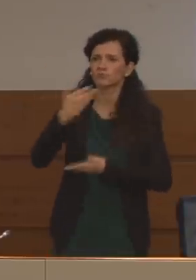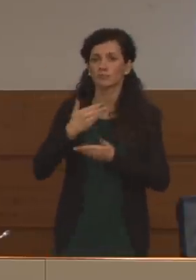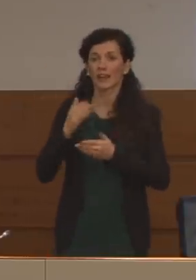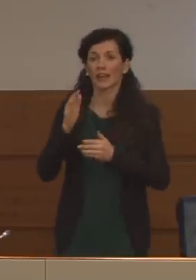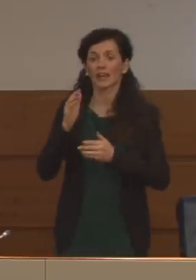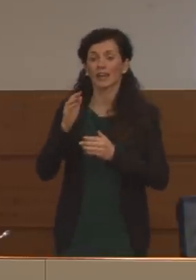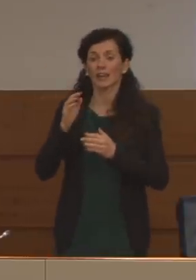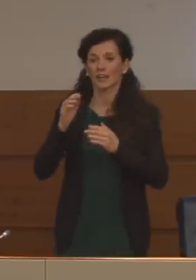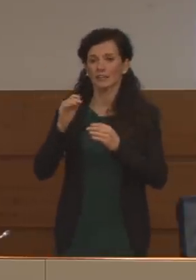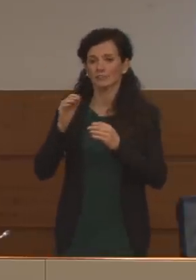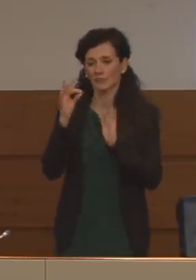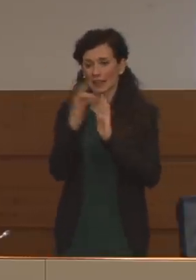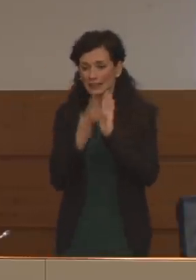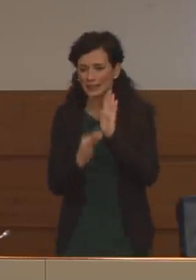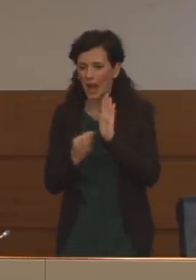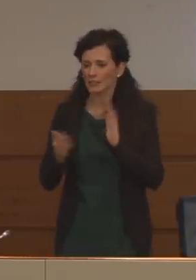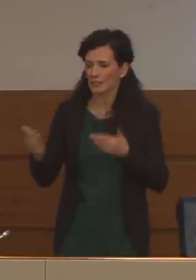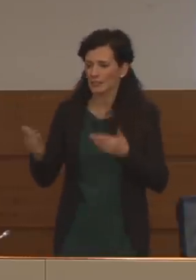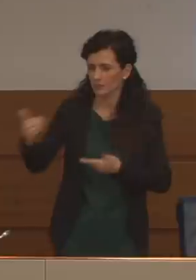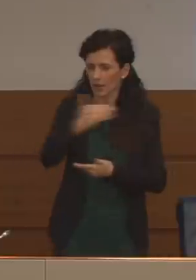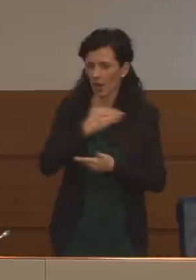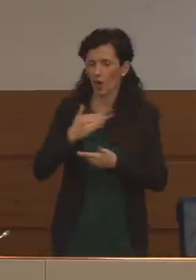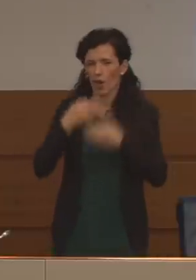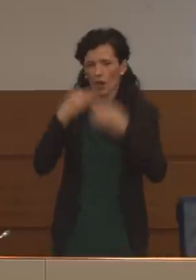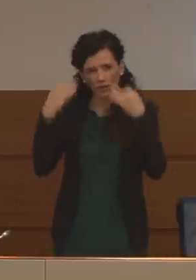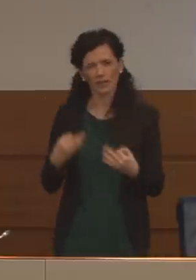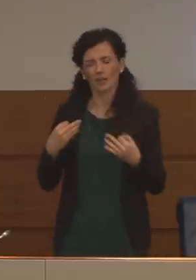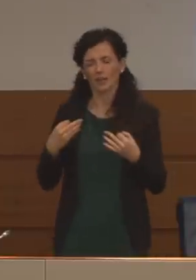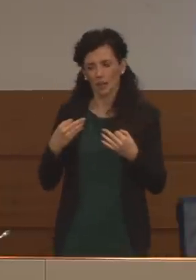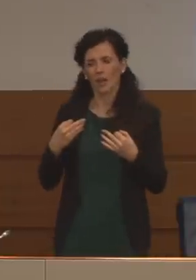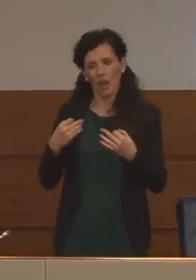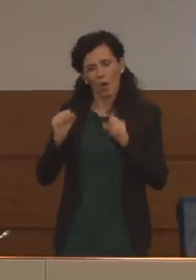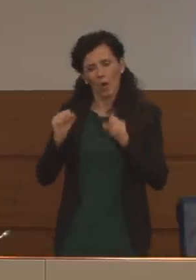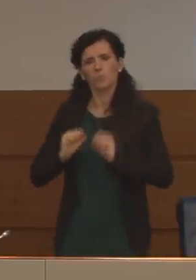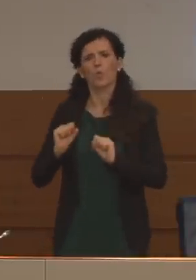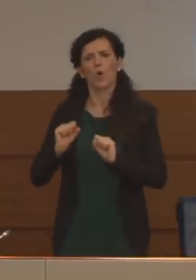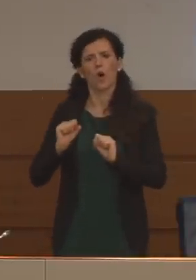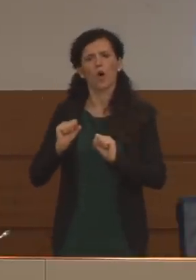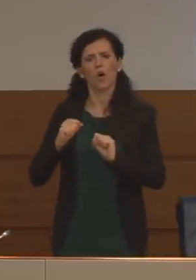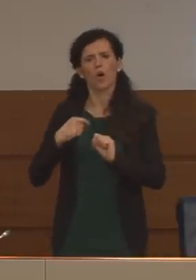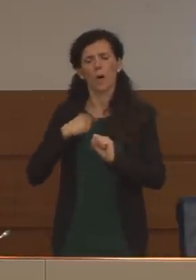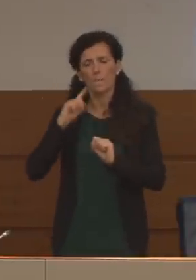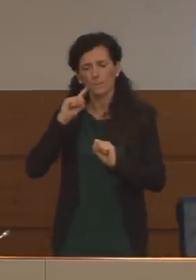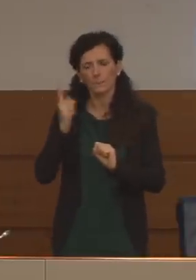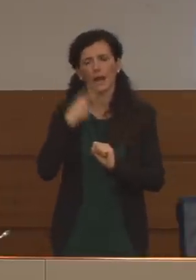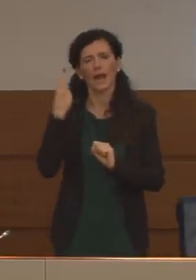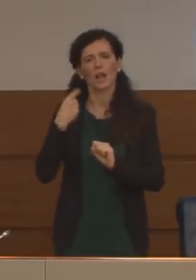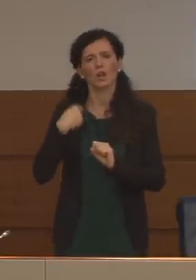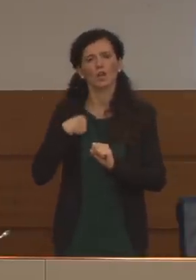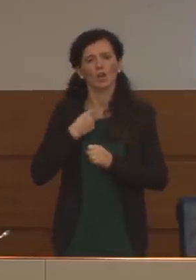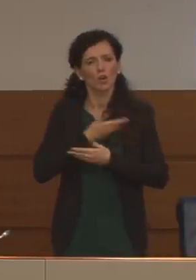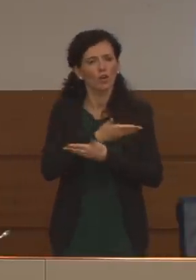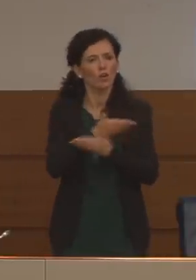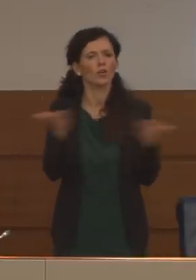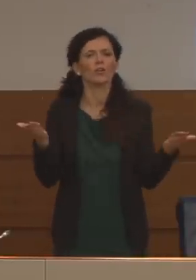sistematica così poi da poter rappresentare al meglio la situazione reale